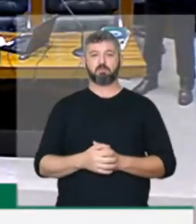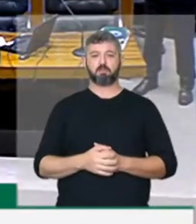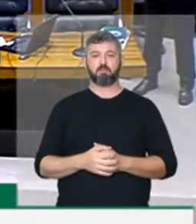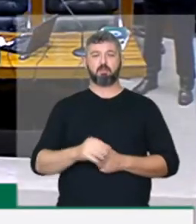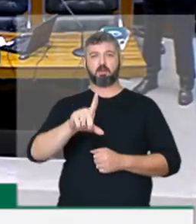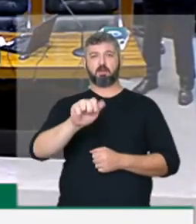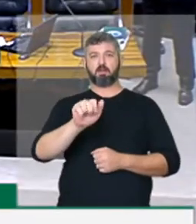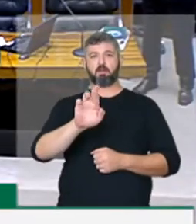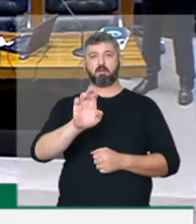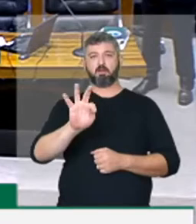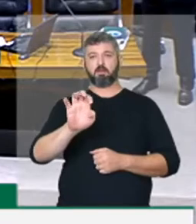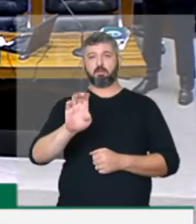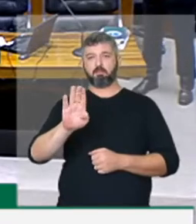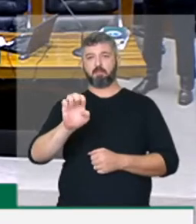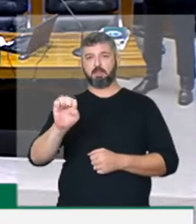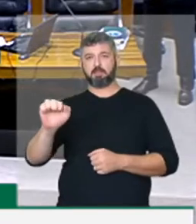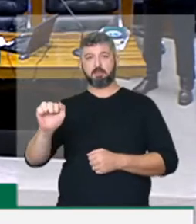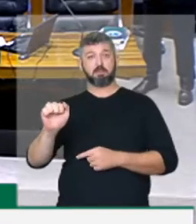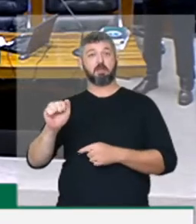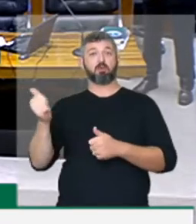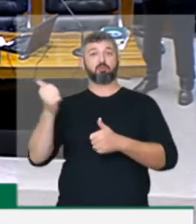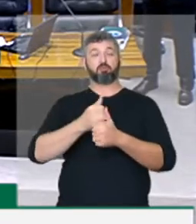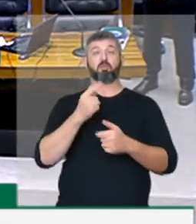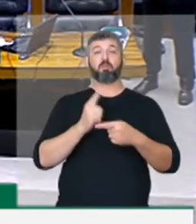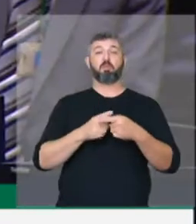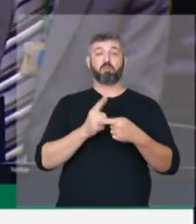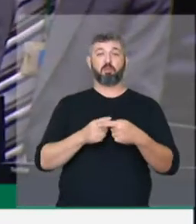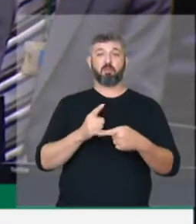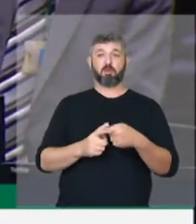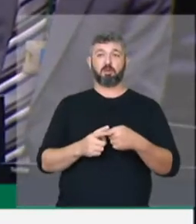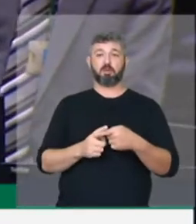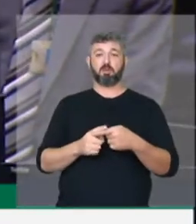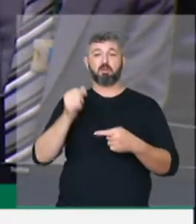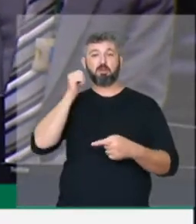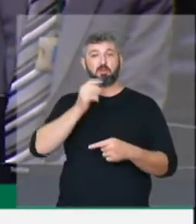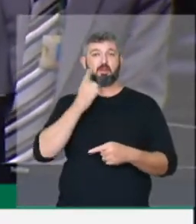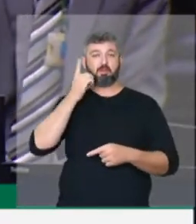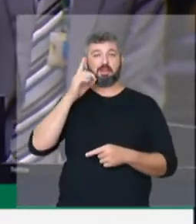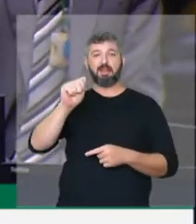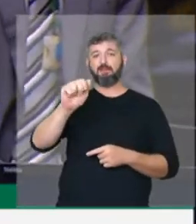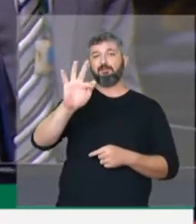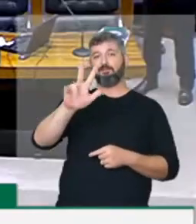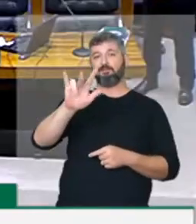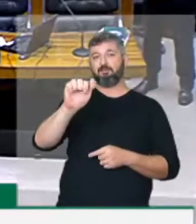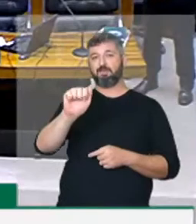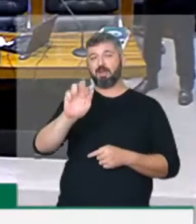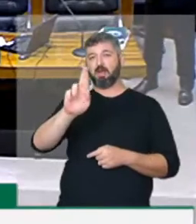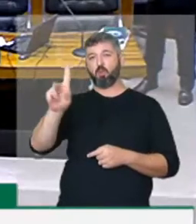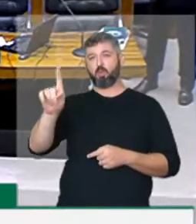LAERTE BESSA ASSUME O MINISTRADO ATO COM A.... [PRESIDENTE]: EMPOSSADO O SENHOR DEPUTADO LAERTE BESSA. -- [MÁRCIO SALEMA]: COM